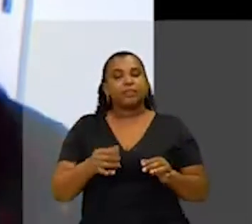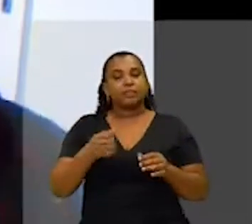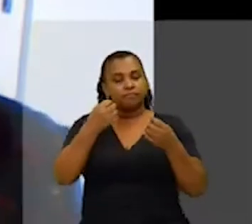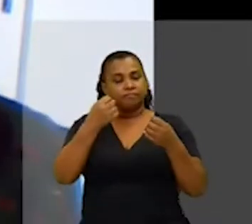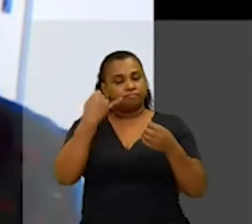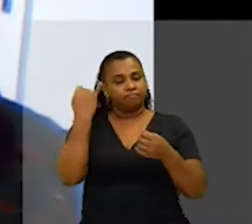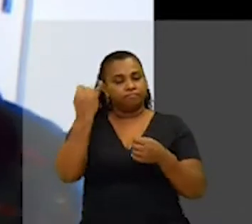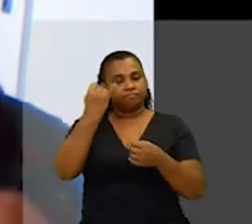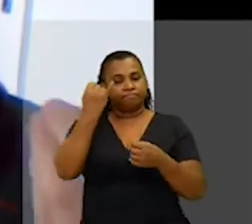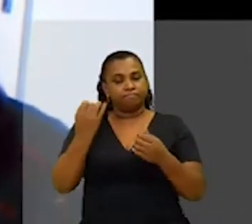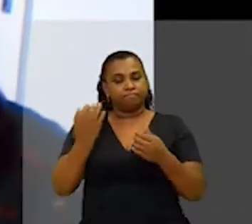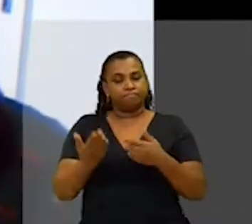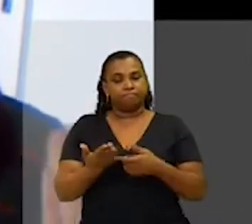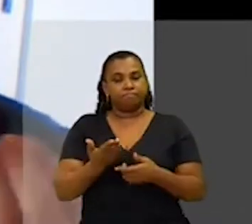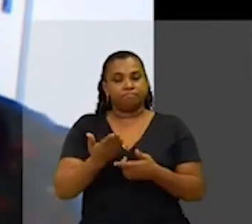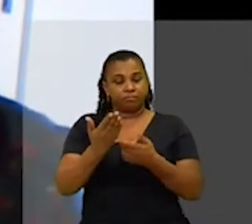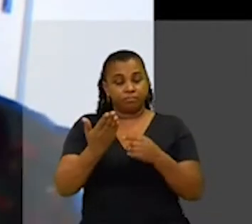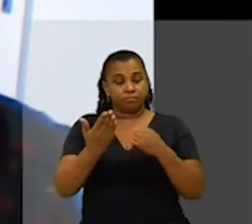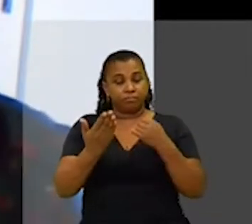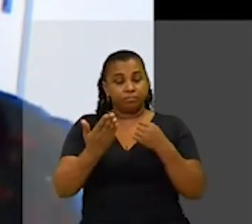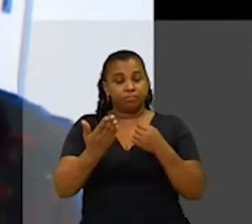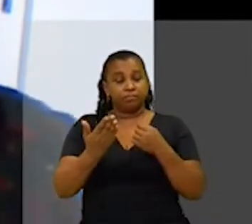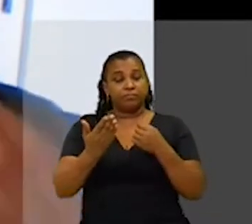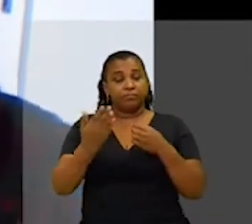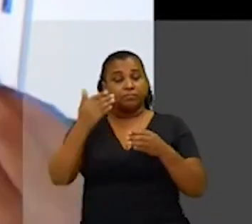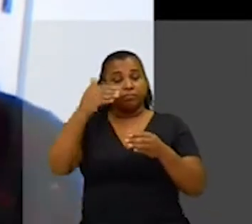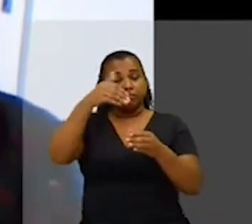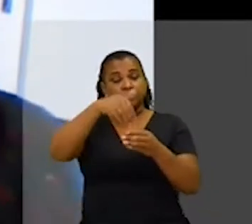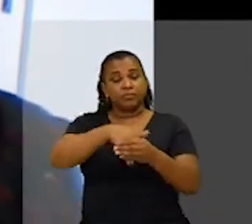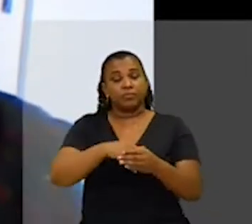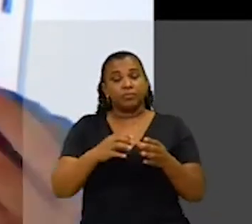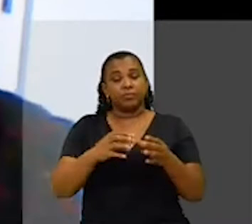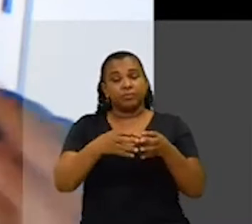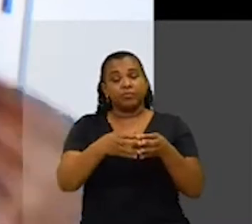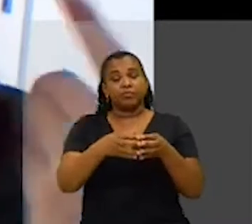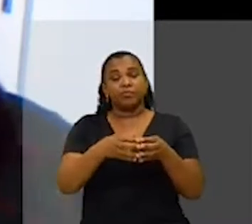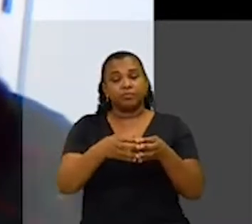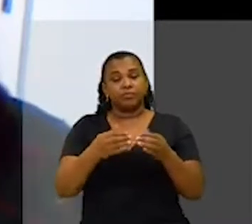princípio de mandar os coletivos em parte da percepção sobre a necessidade de subverter